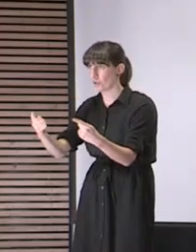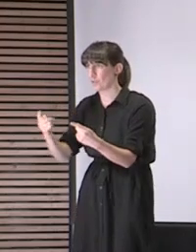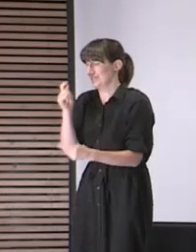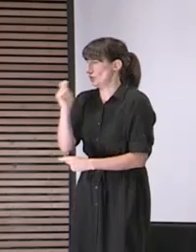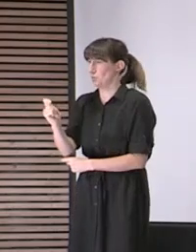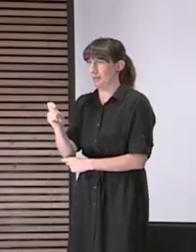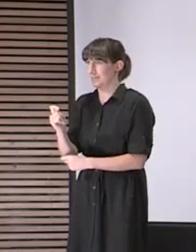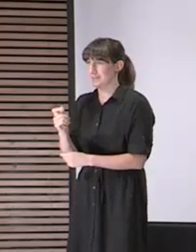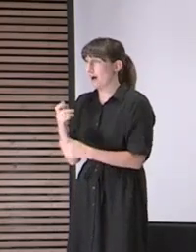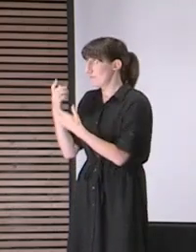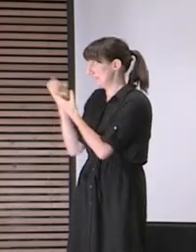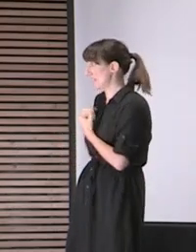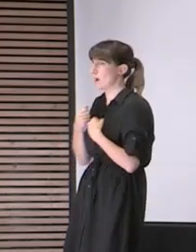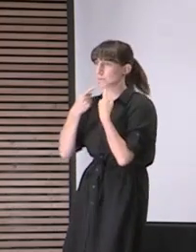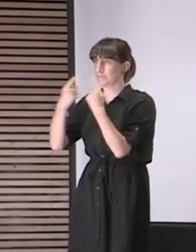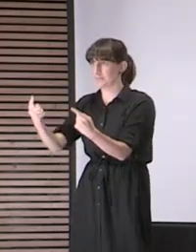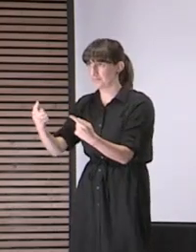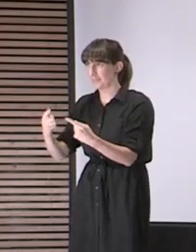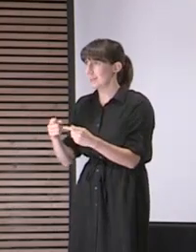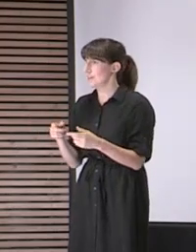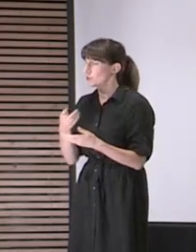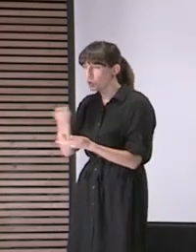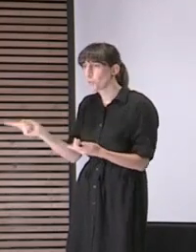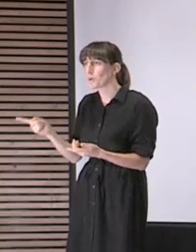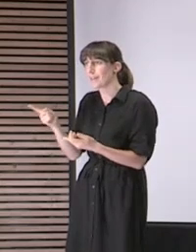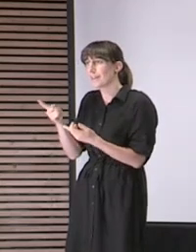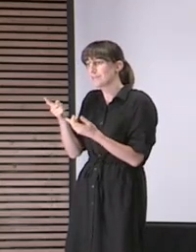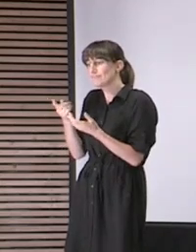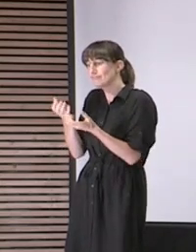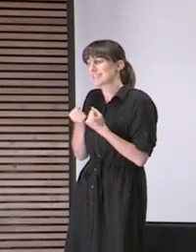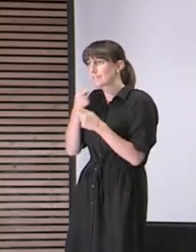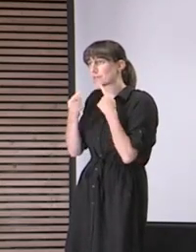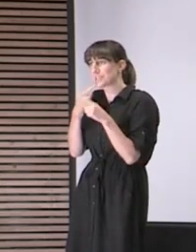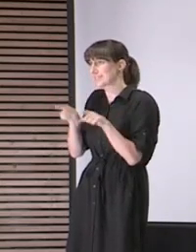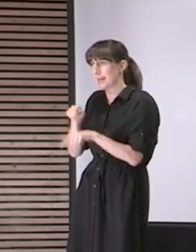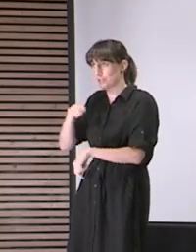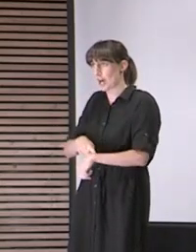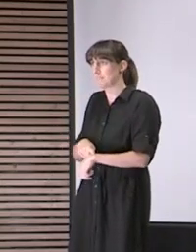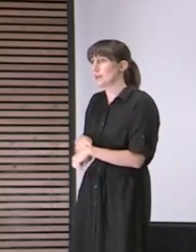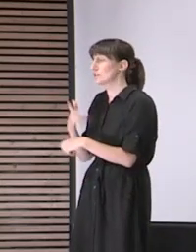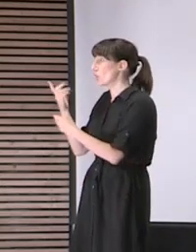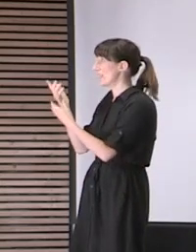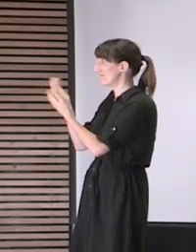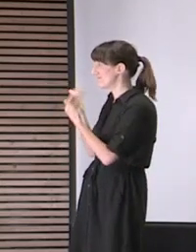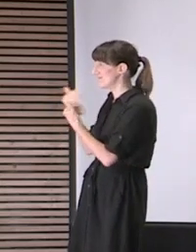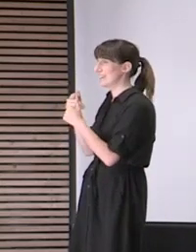información en tiempo real, esencialmente solo unas pocas horas después de que yo lo haga. Cosas como los números de